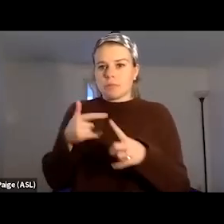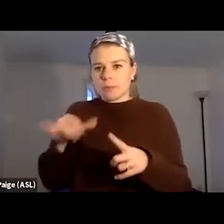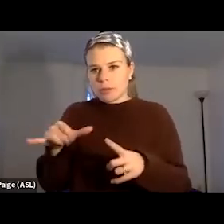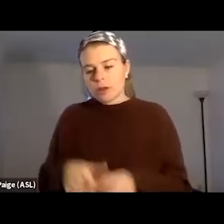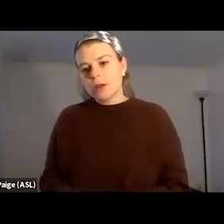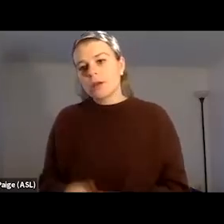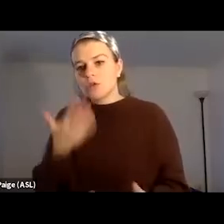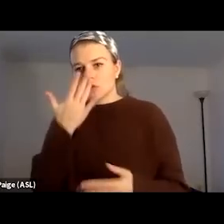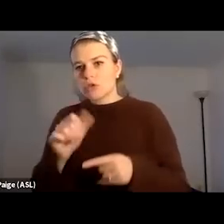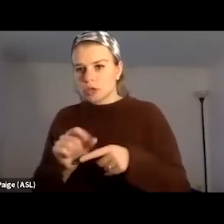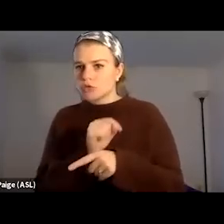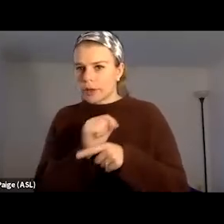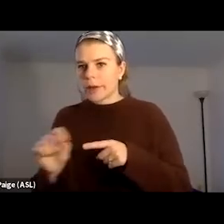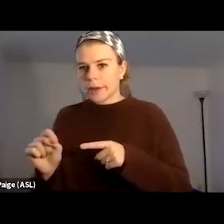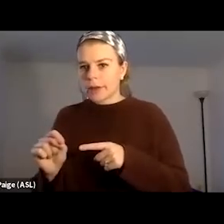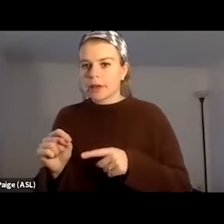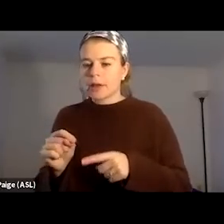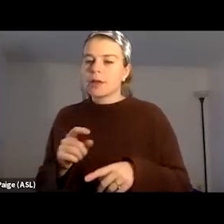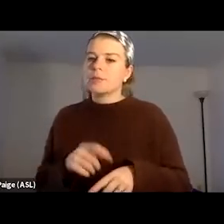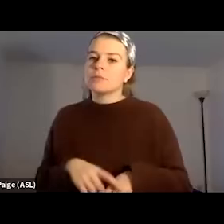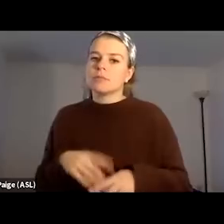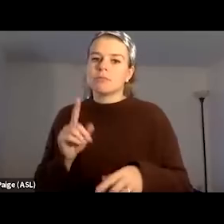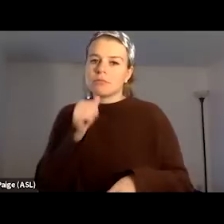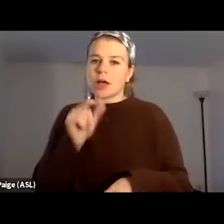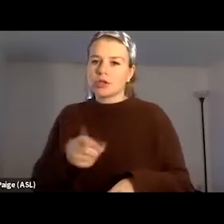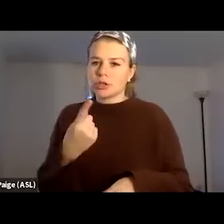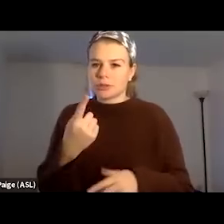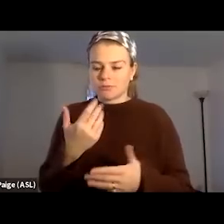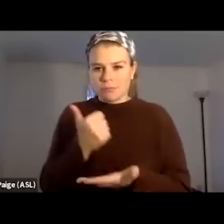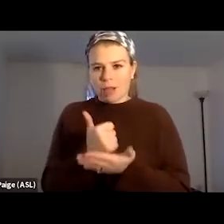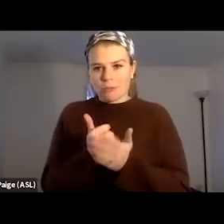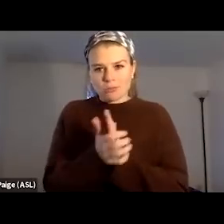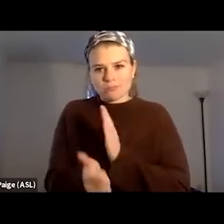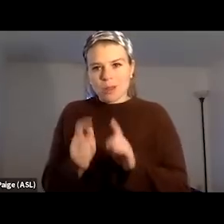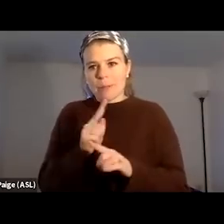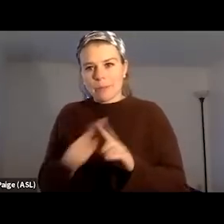prácticamente y simbólicamente también, donde los rechazados de la sociedad